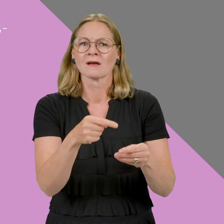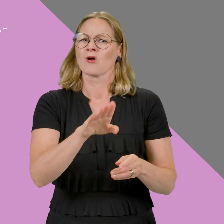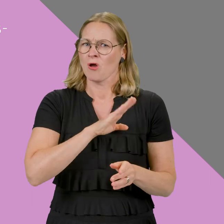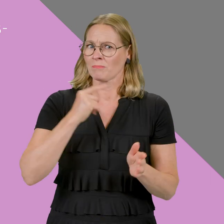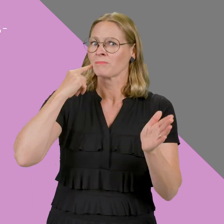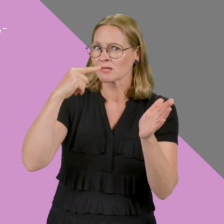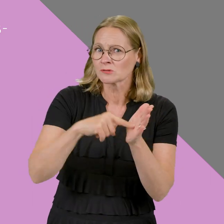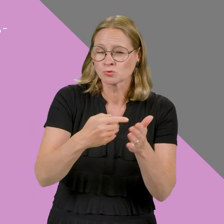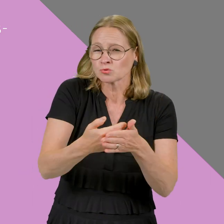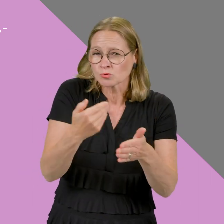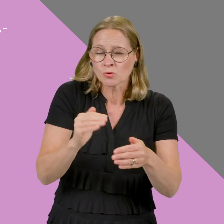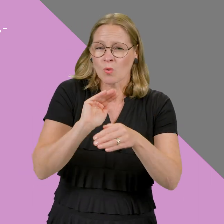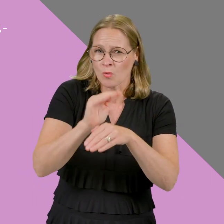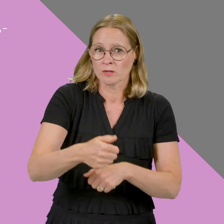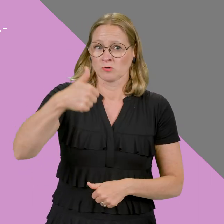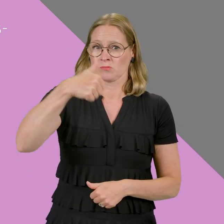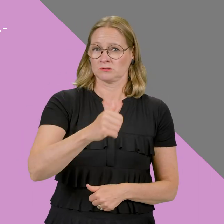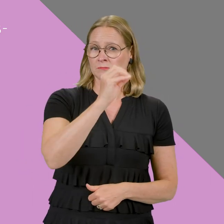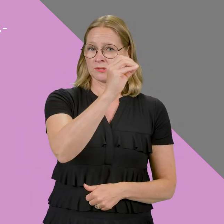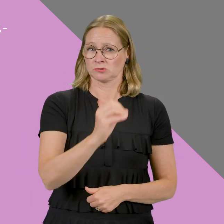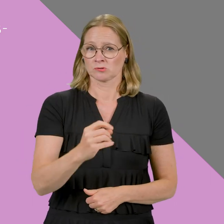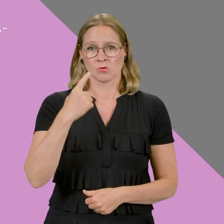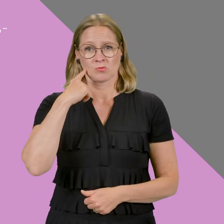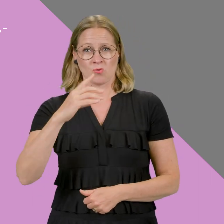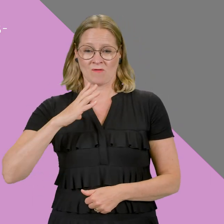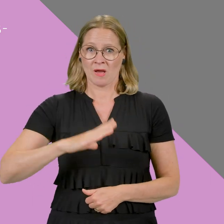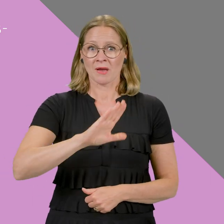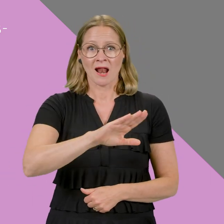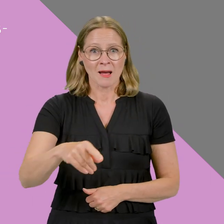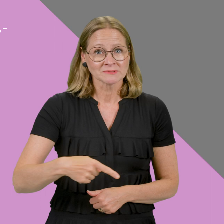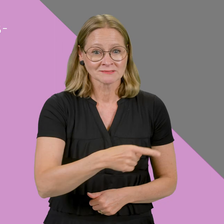Tällä on merkitystä, koska yli 90 prosenttia kuulovammaisista lapsista -